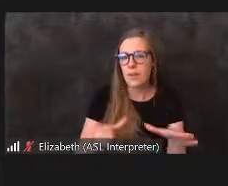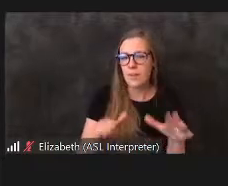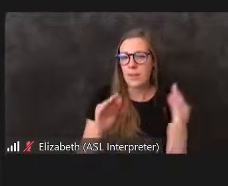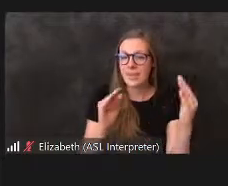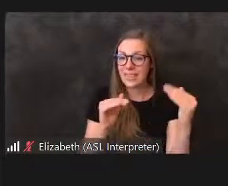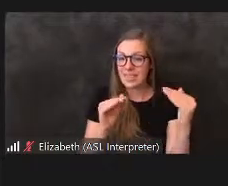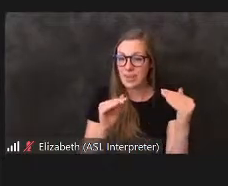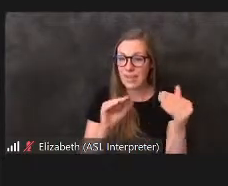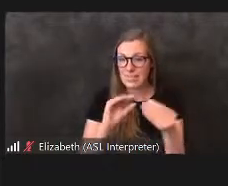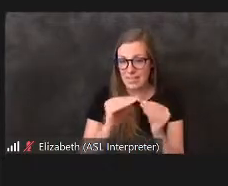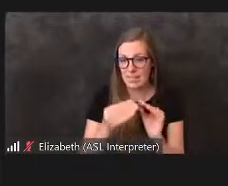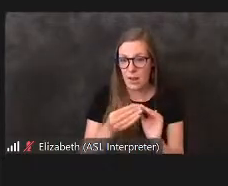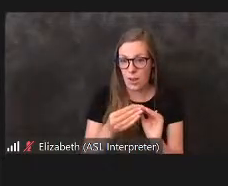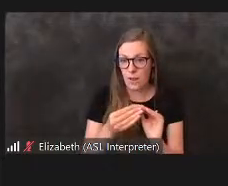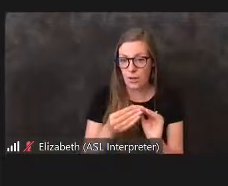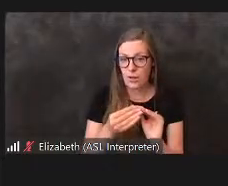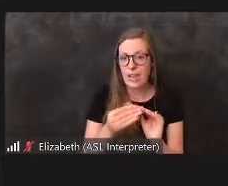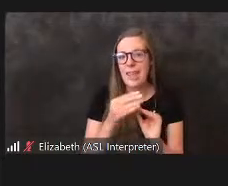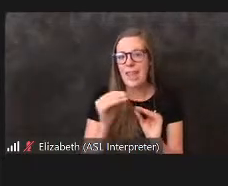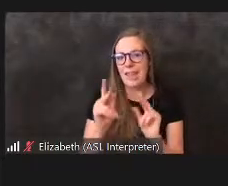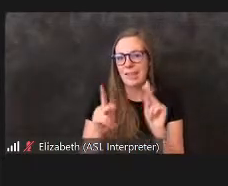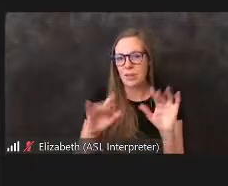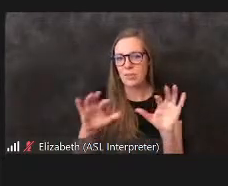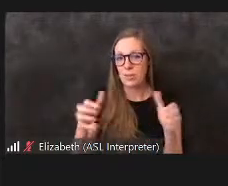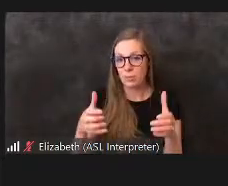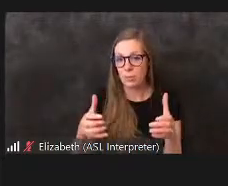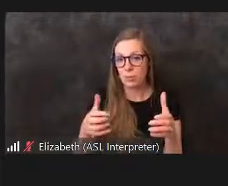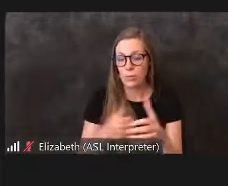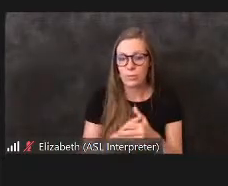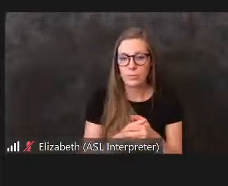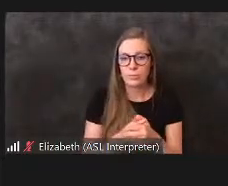en algunas referencias de la población que la población de interés para este previo